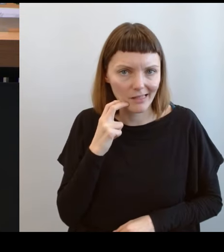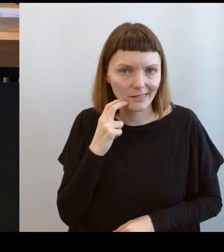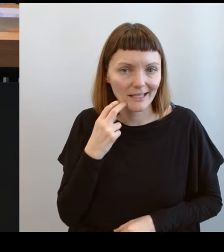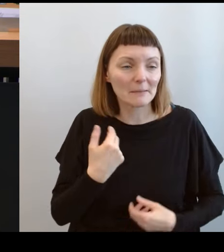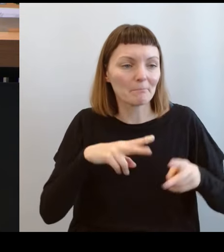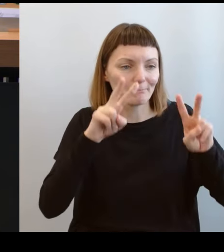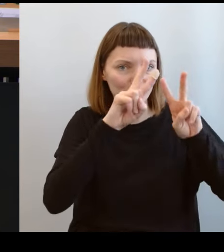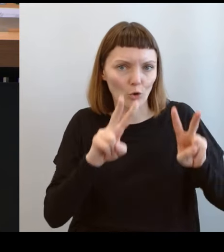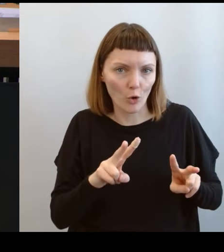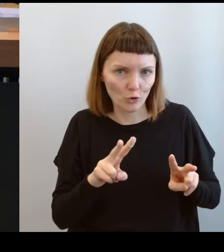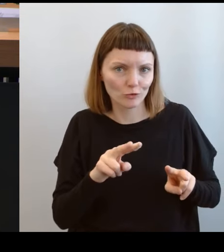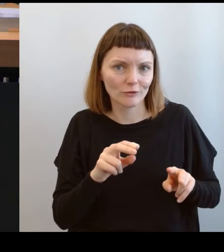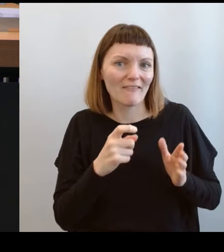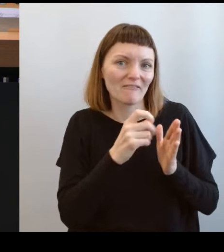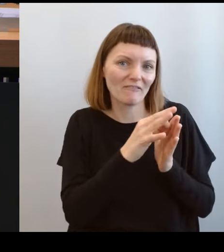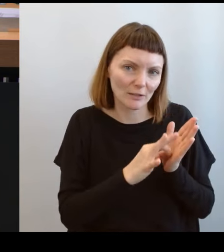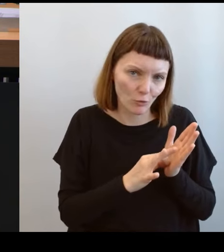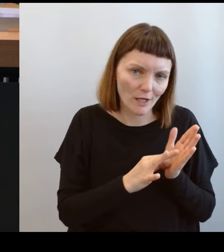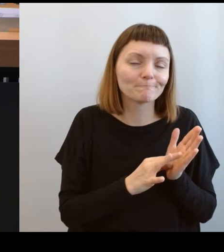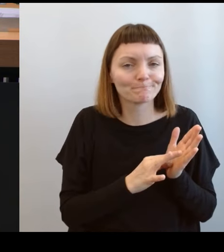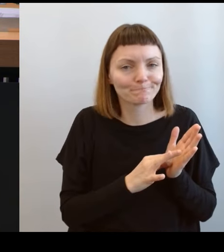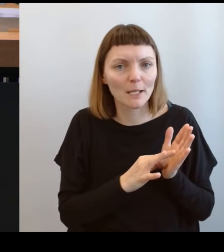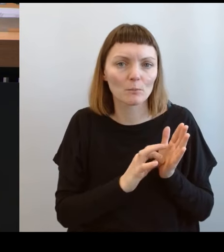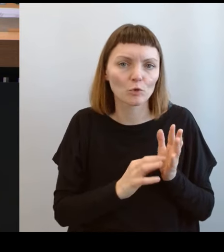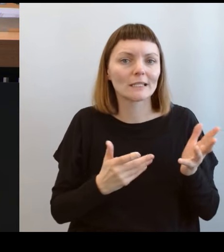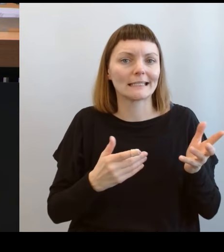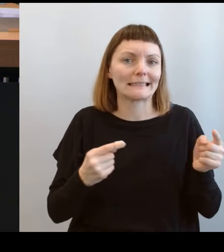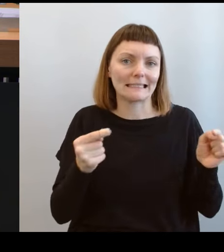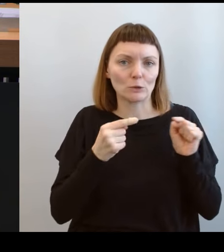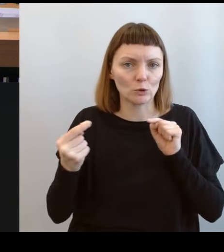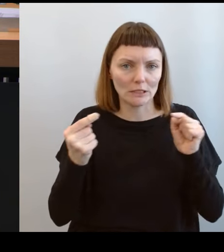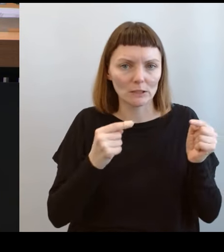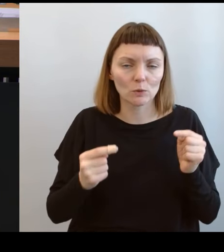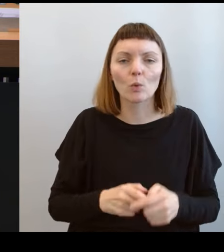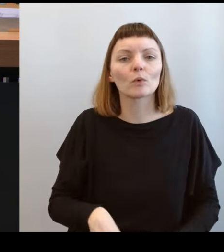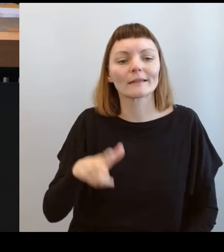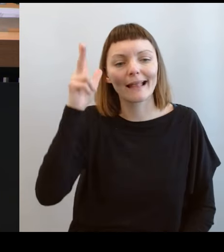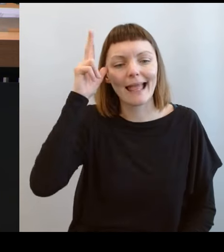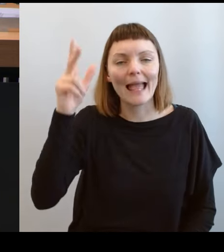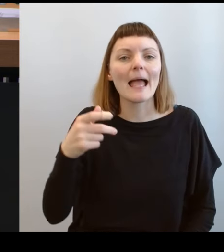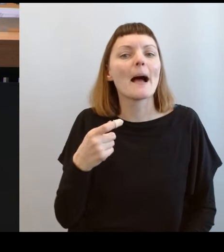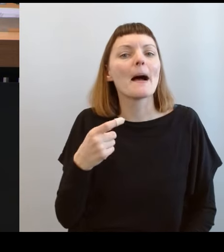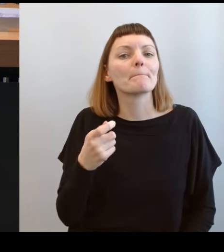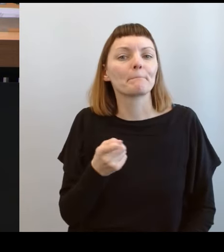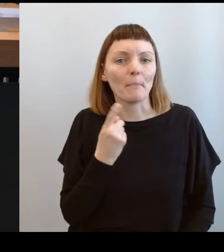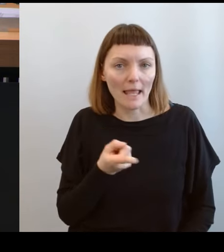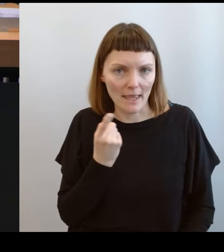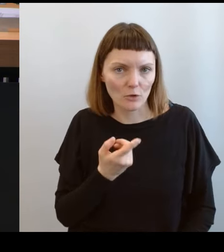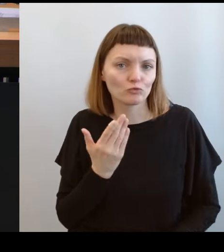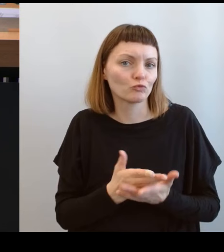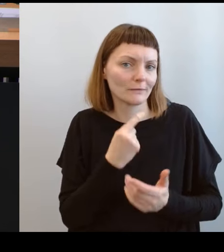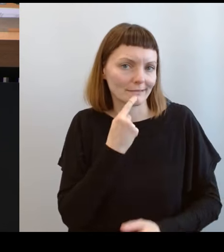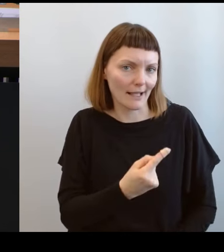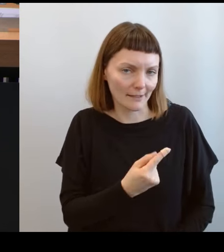Und Herr Meyer, glaube ich, hat es schon angesprochen. Sie fordern ja sehr viel in Ihrem Antrag, was das